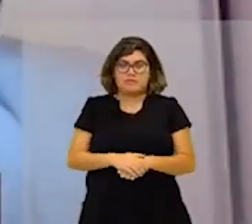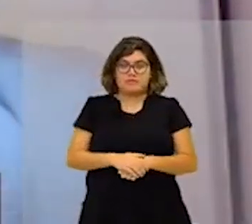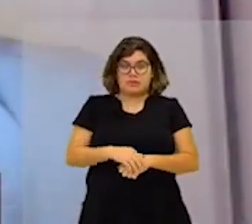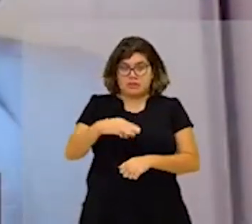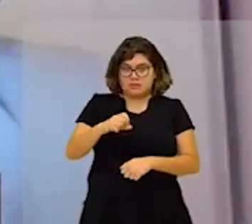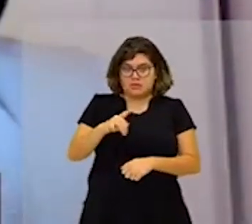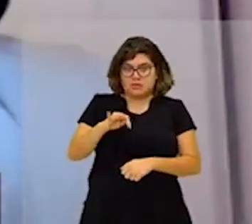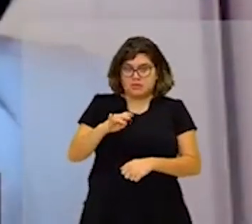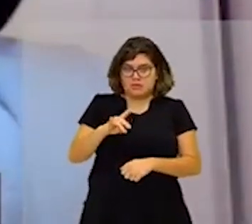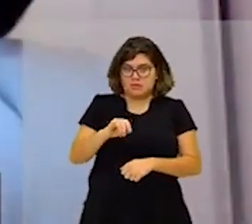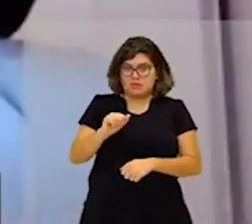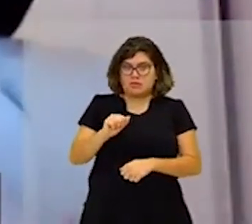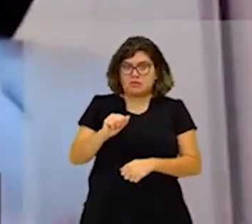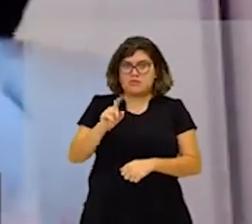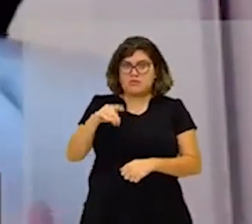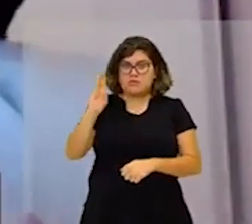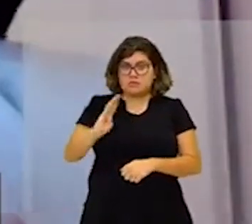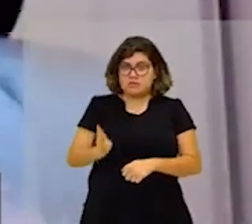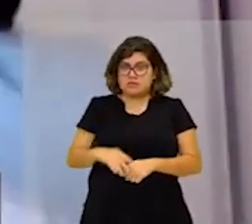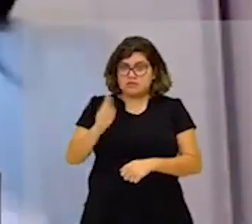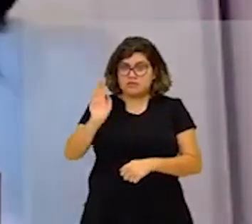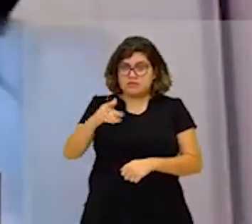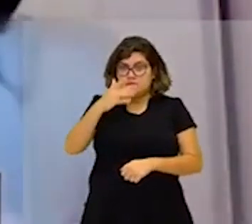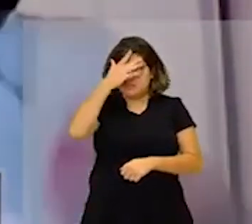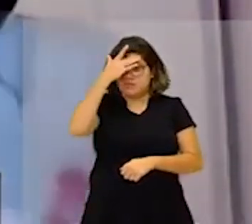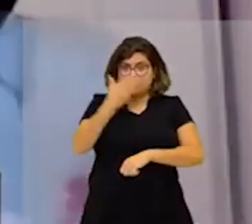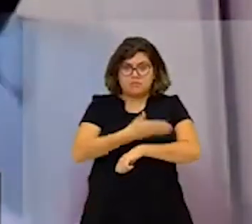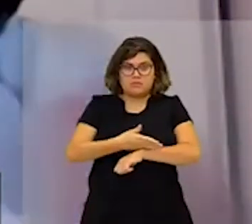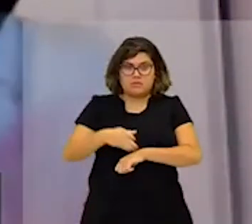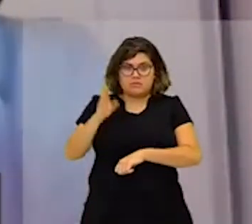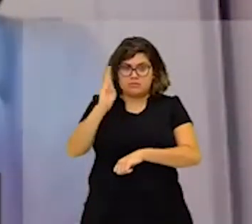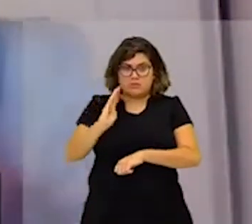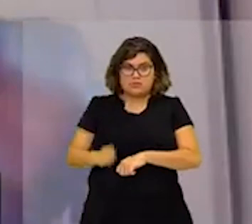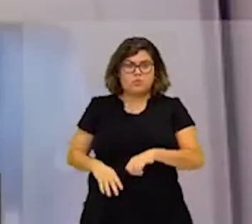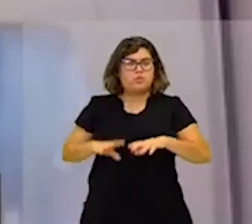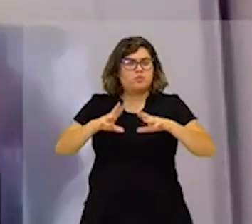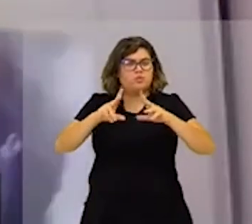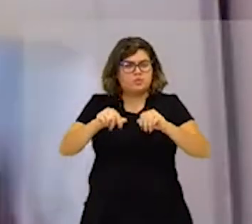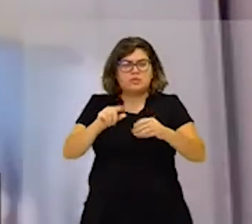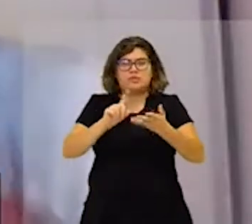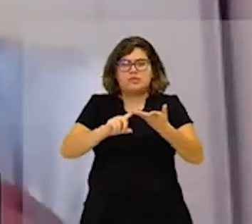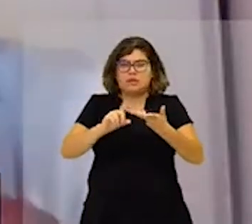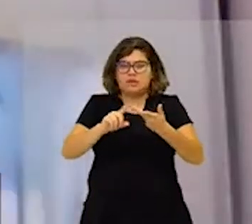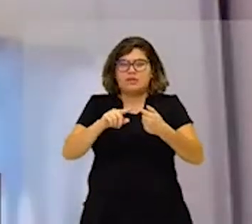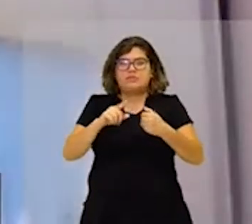naquilo que mérito ela é muito branca desse país tão tudo isso vai trazer filtro raciais para PC eu